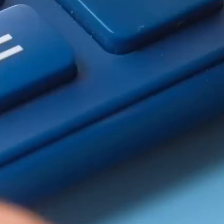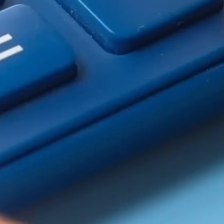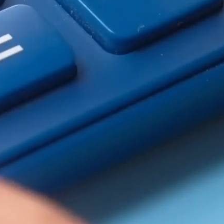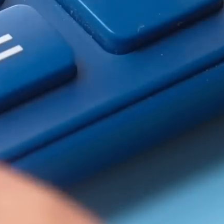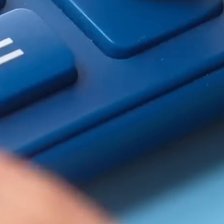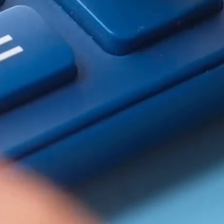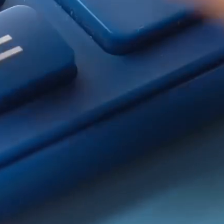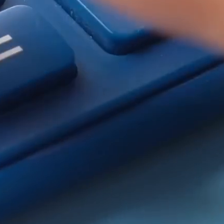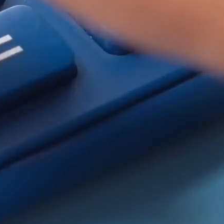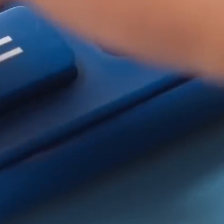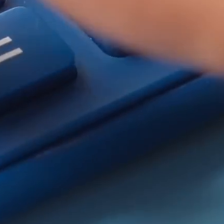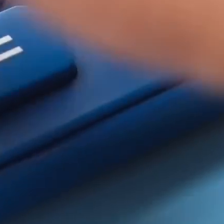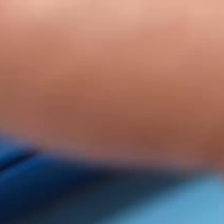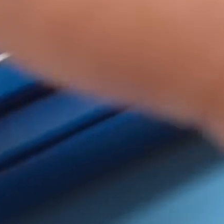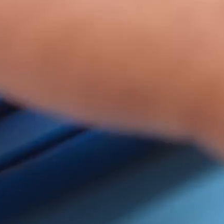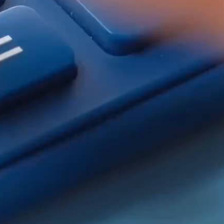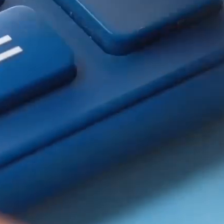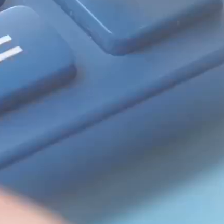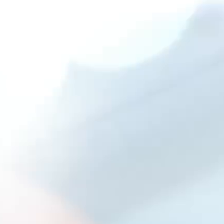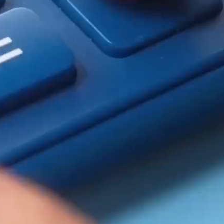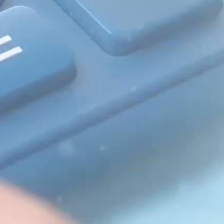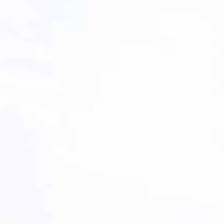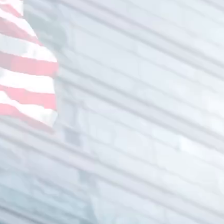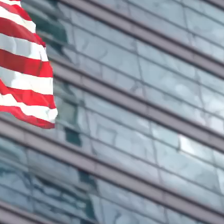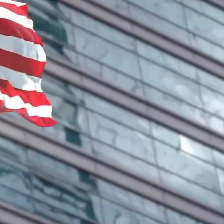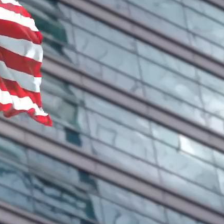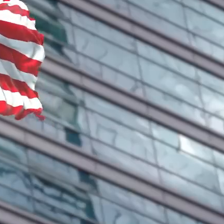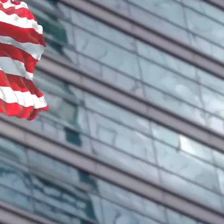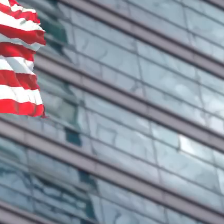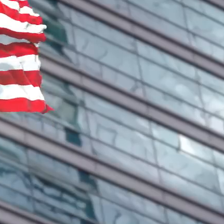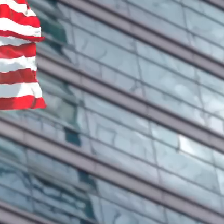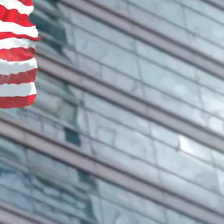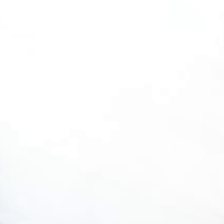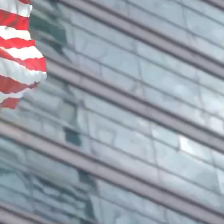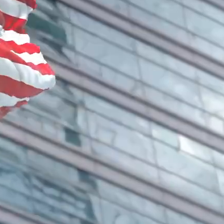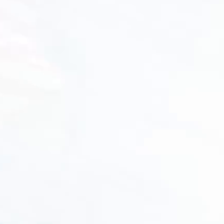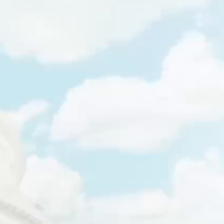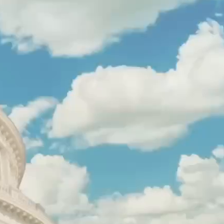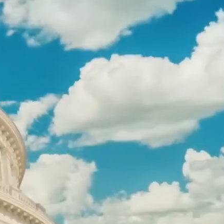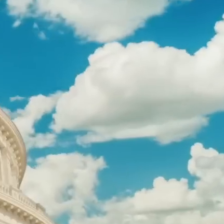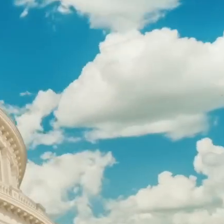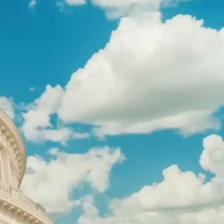impuestos recíprocos a Estados Unidos en el marco de la entrada en vigor de los aranceles